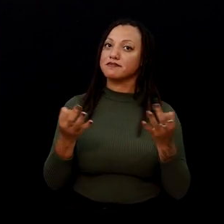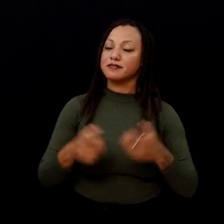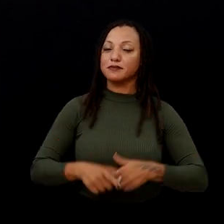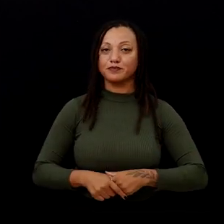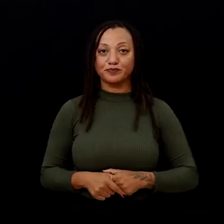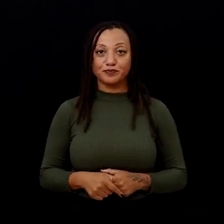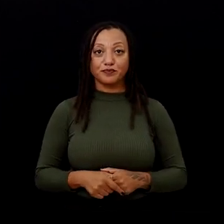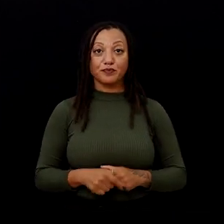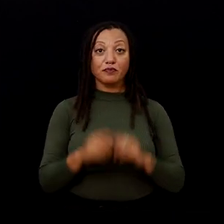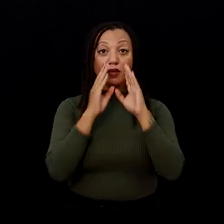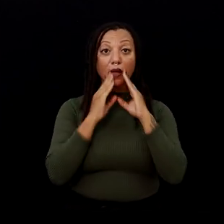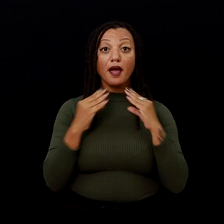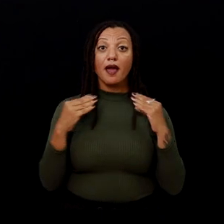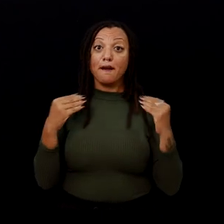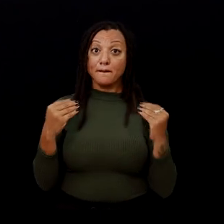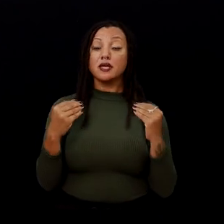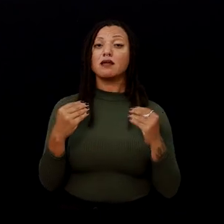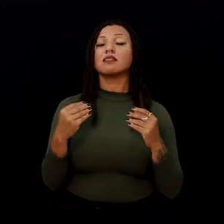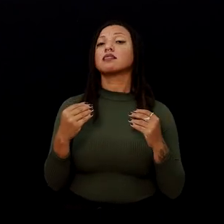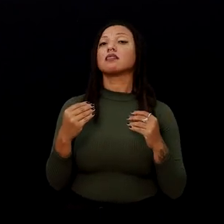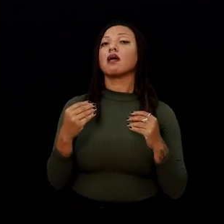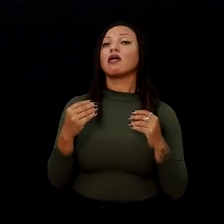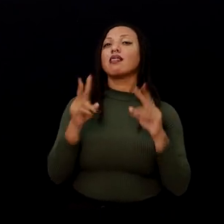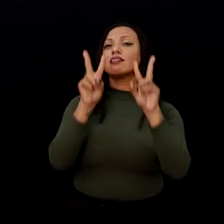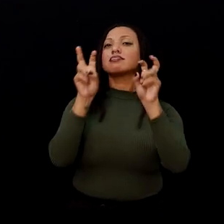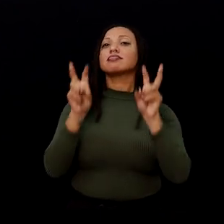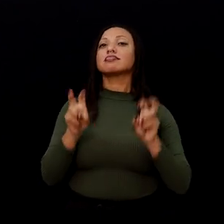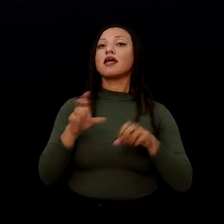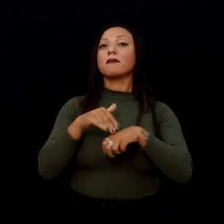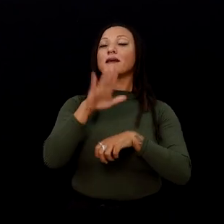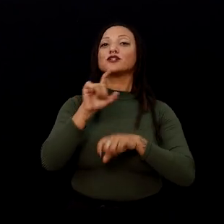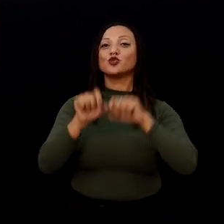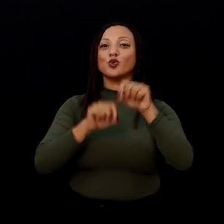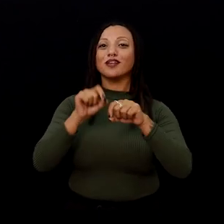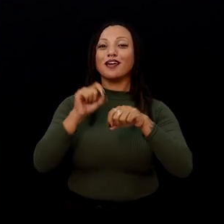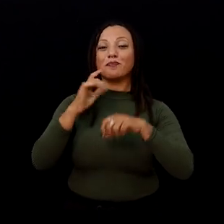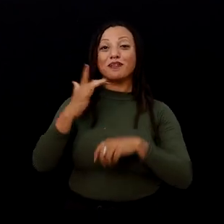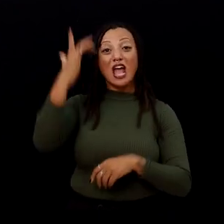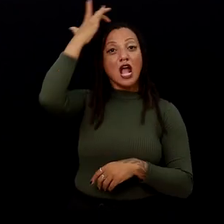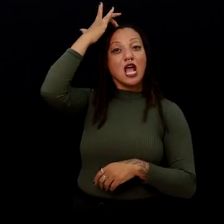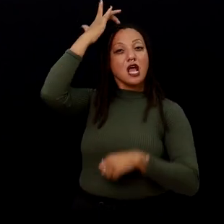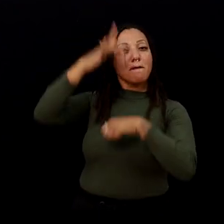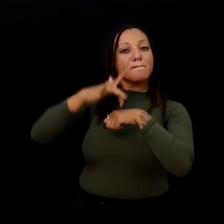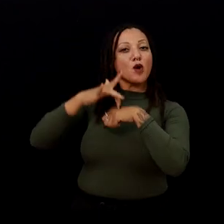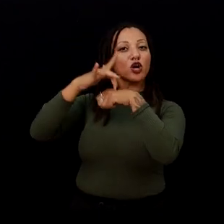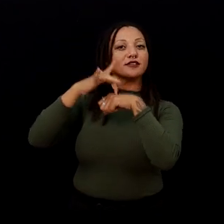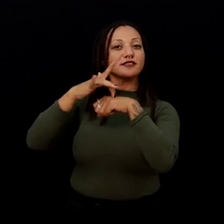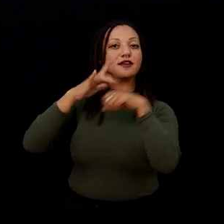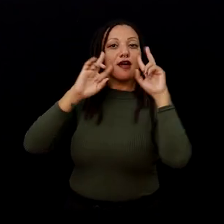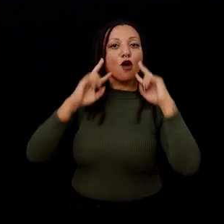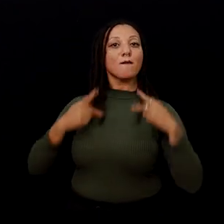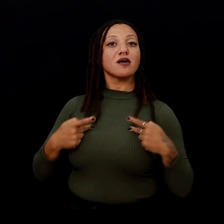Acho que ele aborda mais as hipocrisias dos seres humanos,